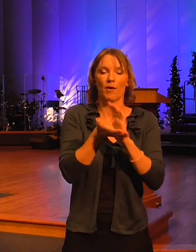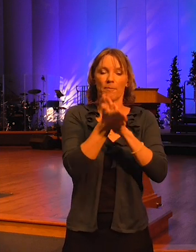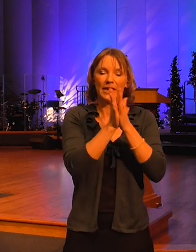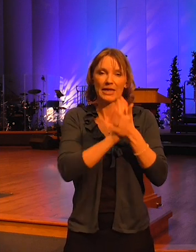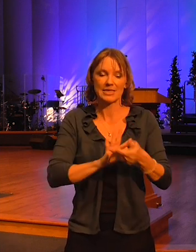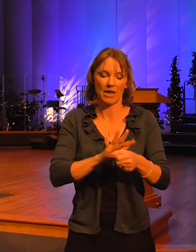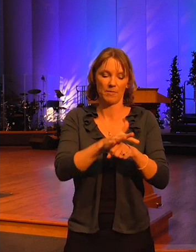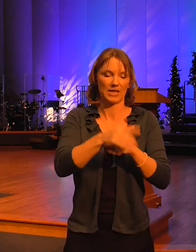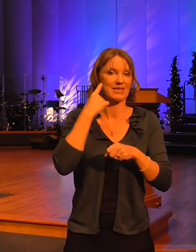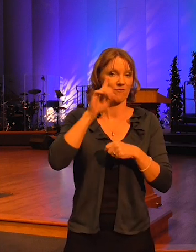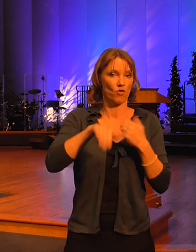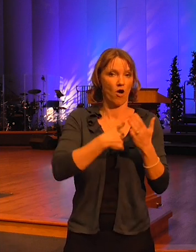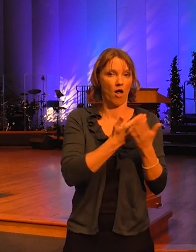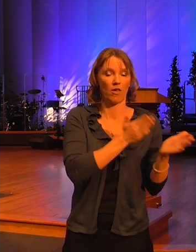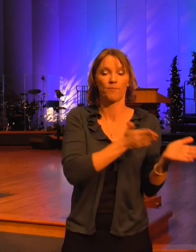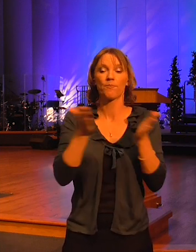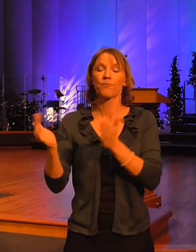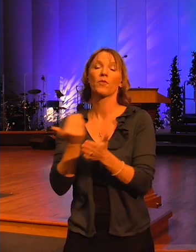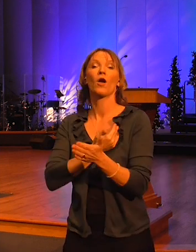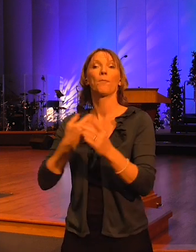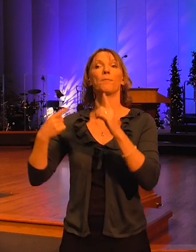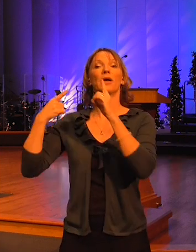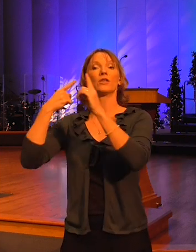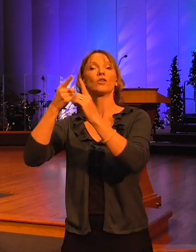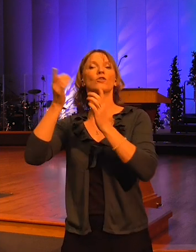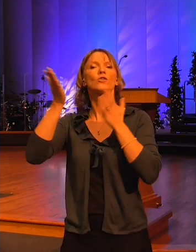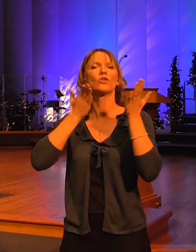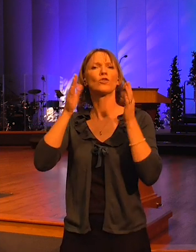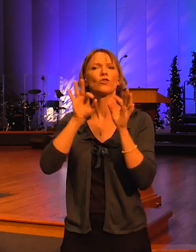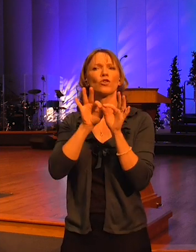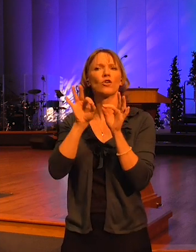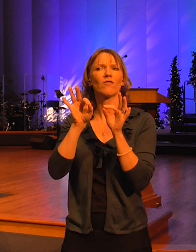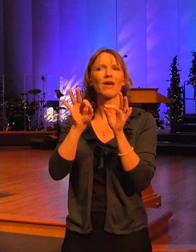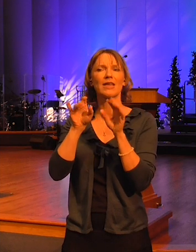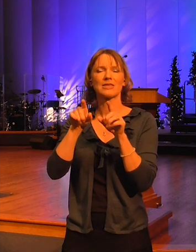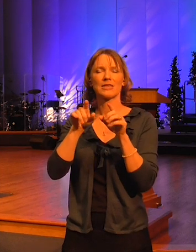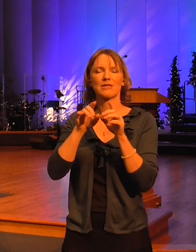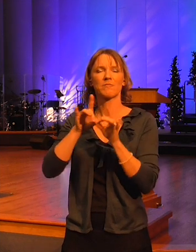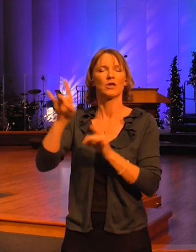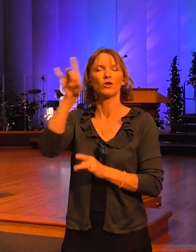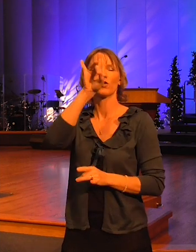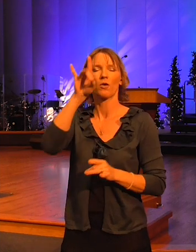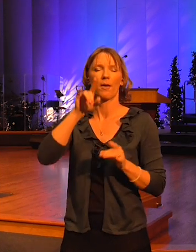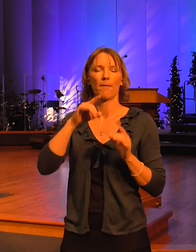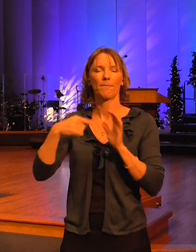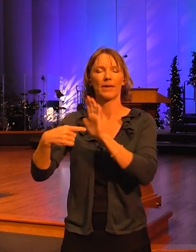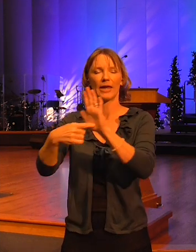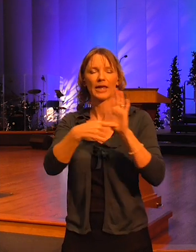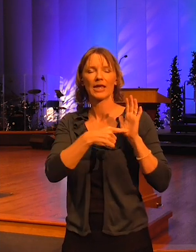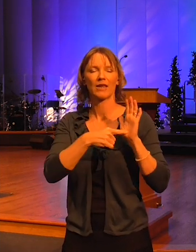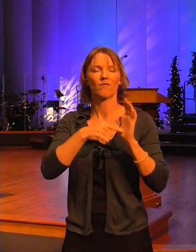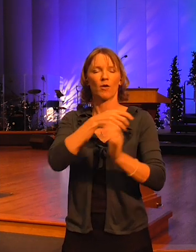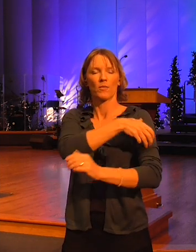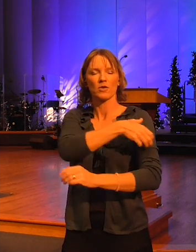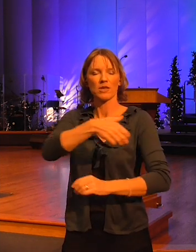y abundancia para todos y nuestra misión de servir como un faro espiritual para el empoderamiento personal